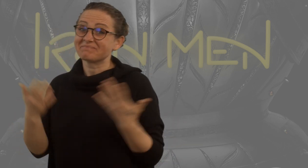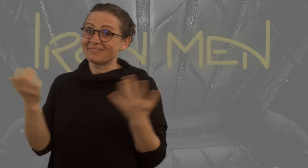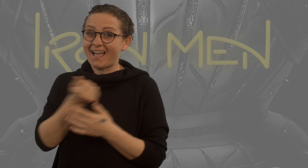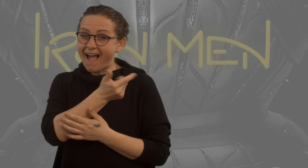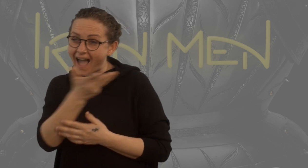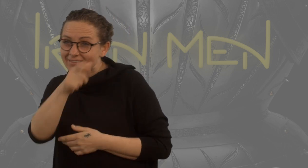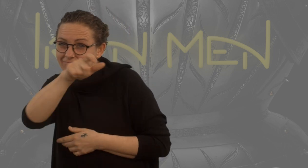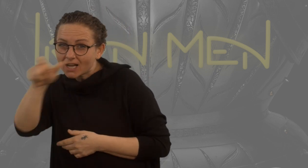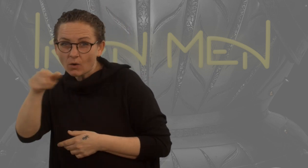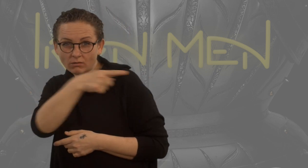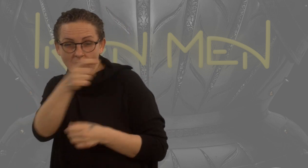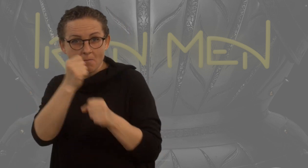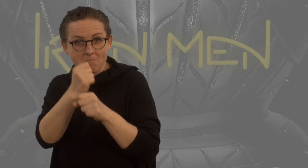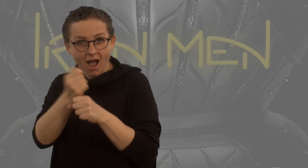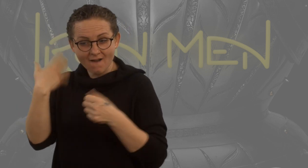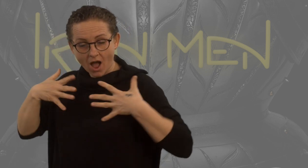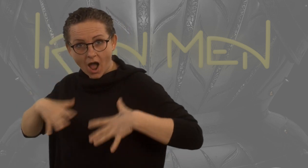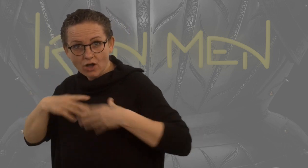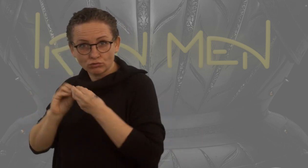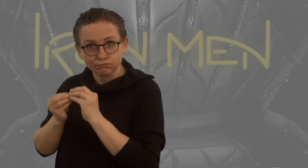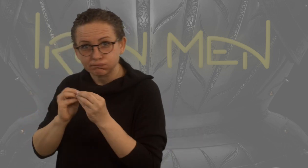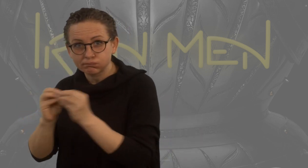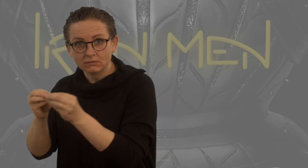Manchen Handwerkern gelang es,